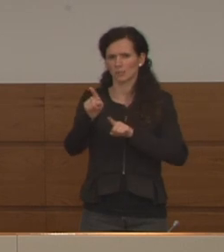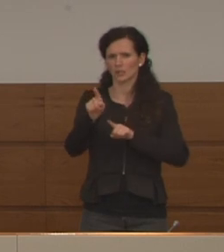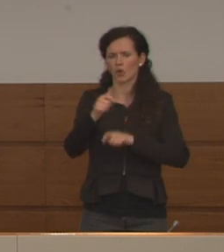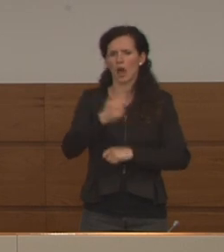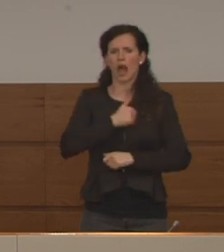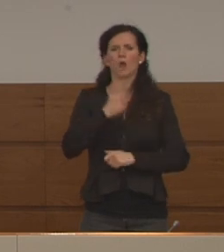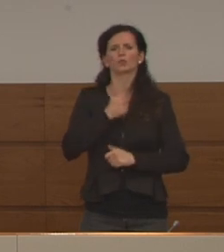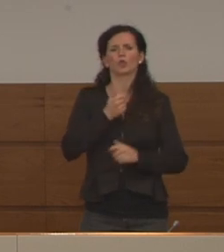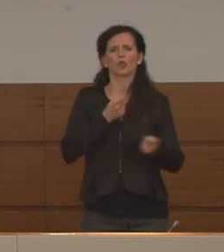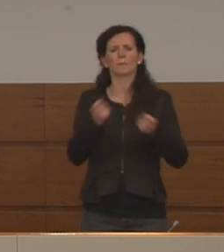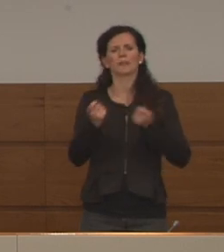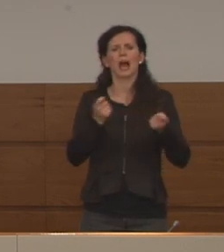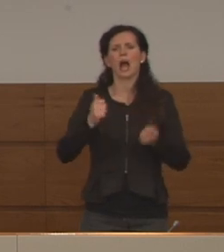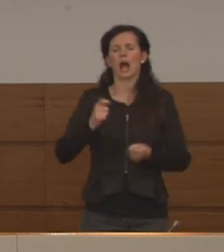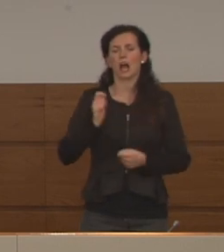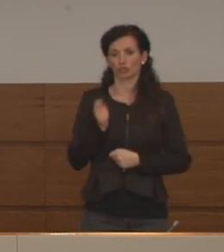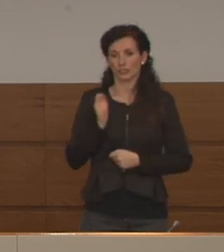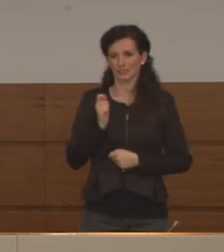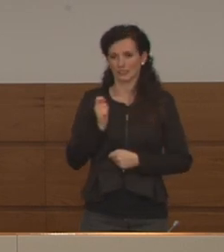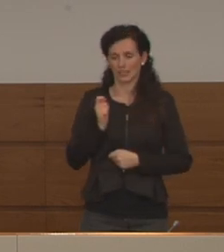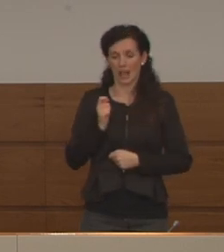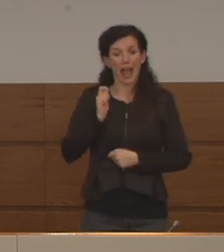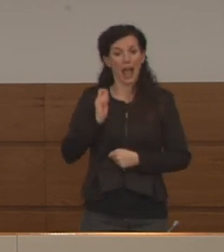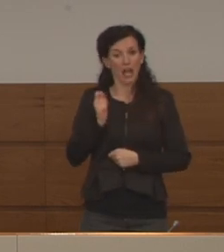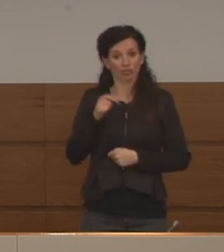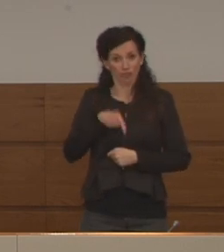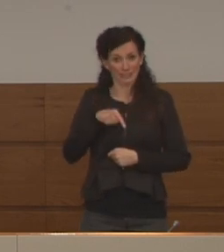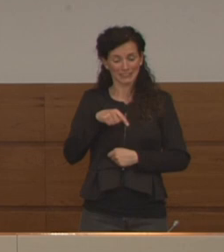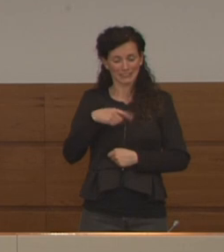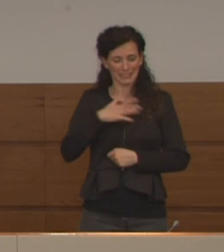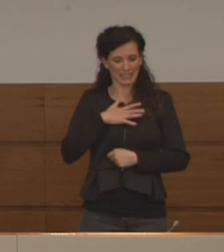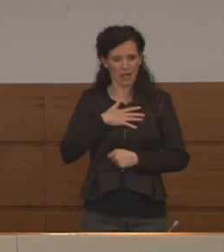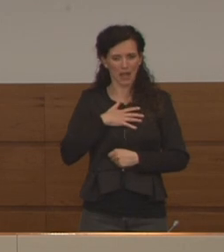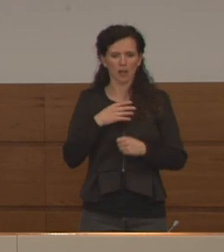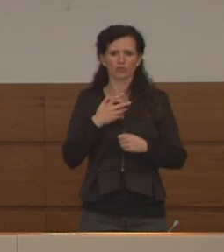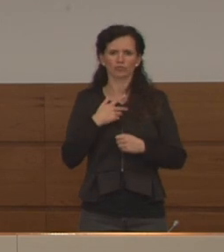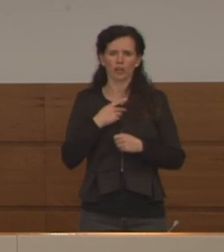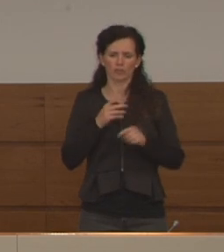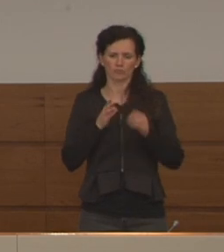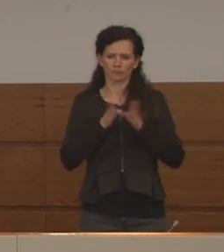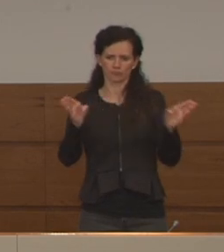L'Agenzia ha due organi di controllo e di governo.